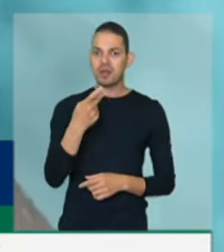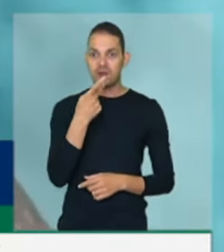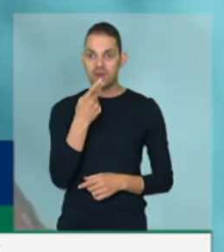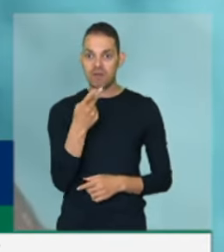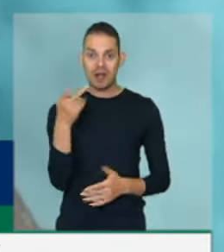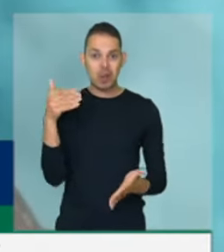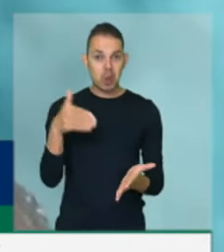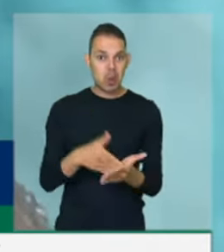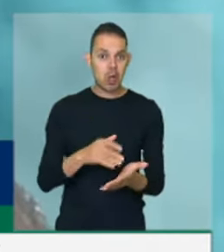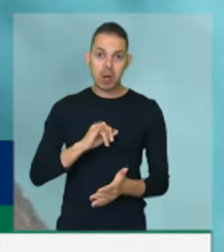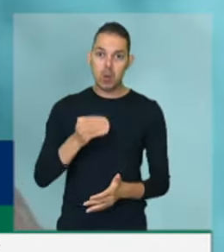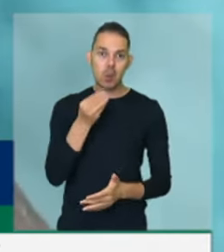ESTÁ SENDO INCLUSIVE GENEROSO, PORQUE PARA MIM NÃO